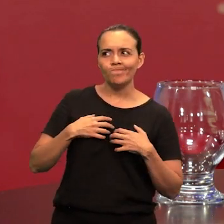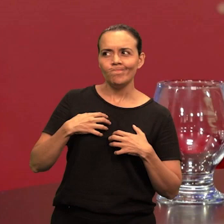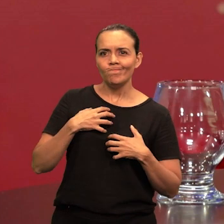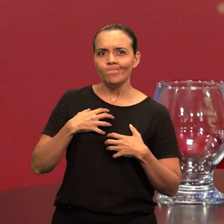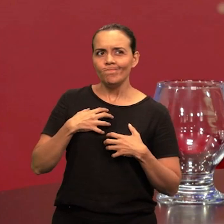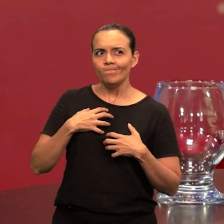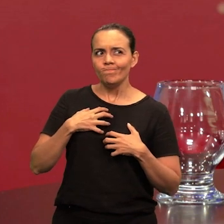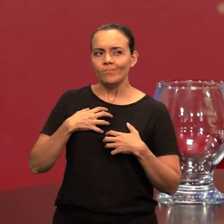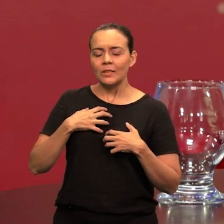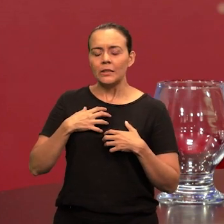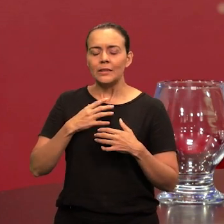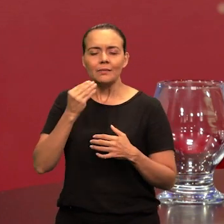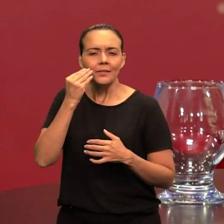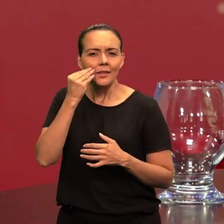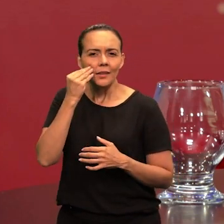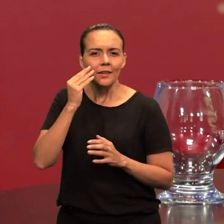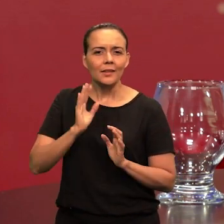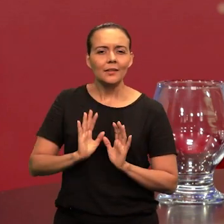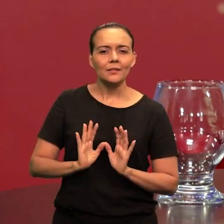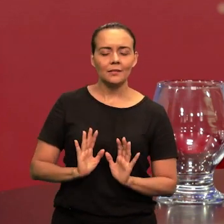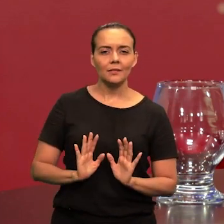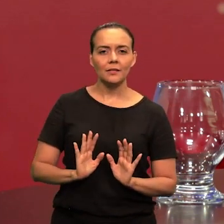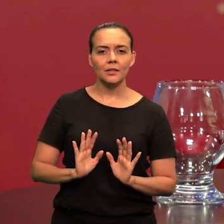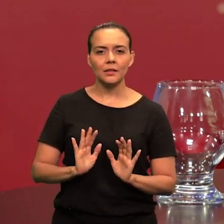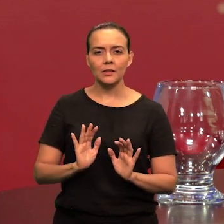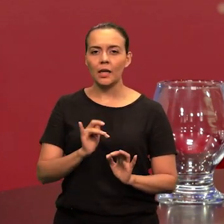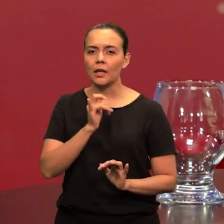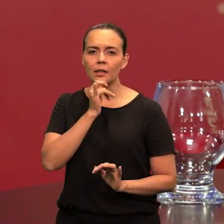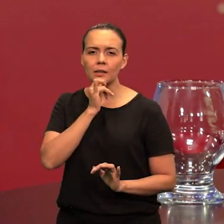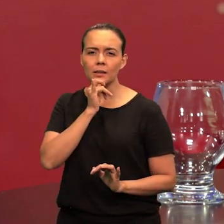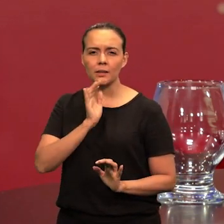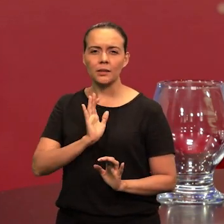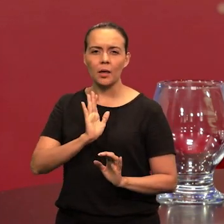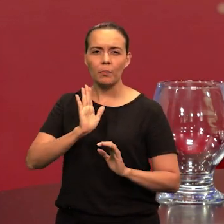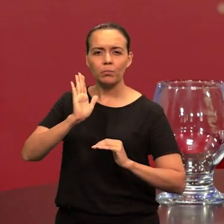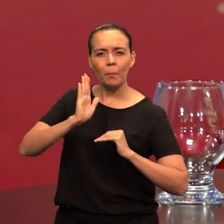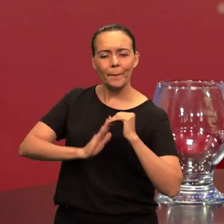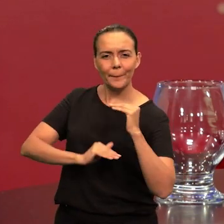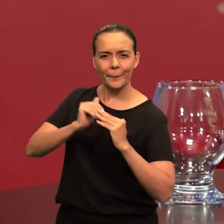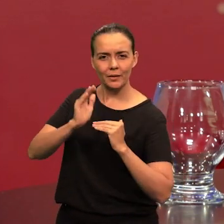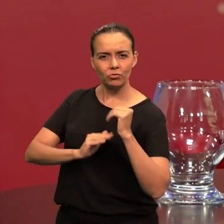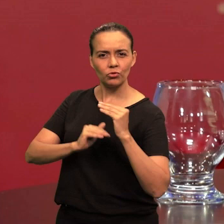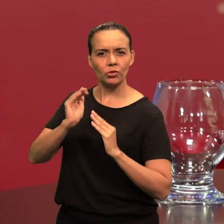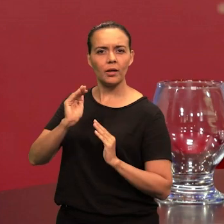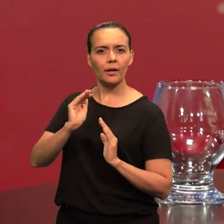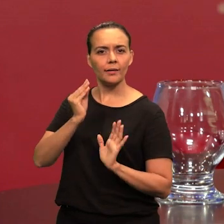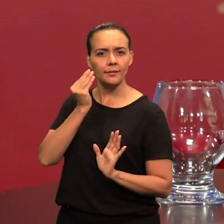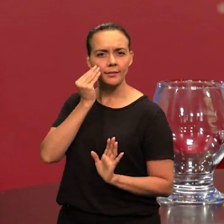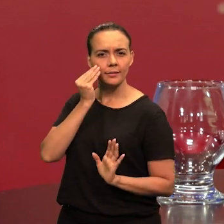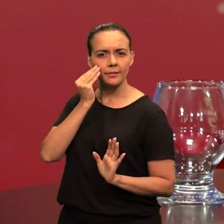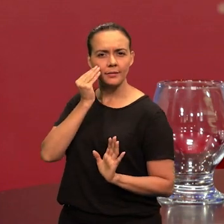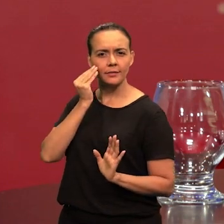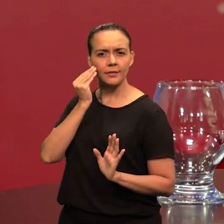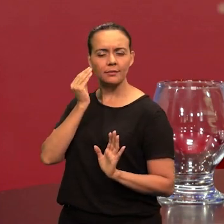suando sangue, talvez, mas encontrado, praticado e defendido.